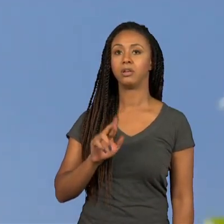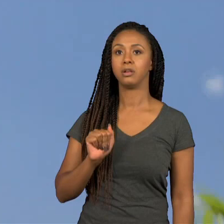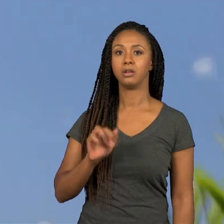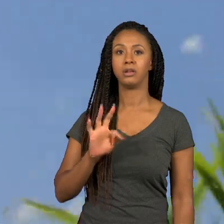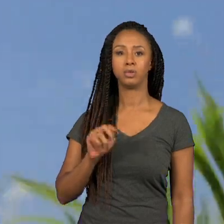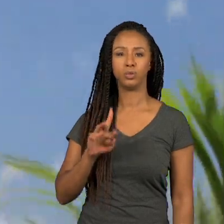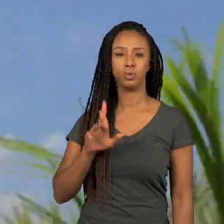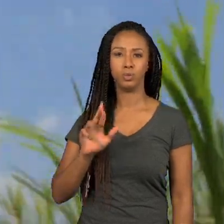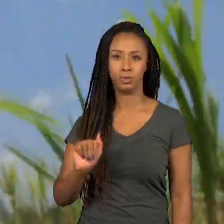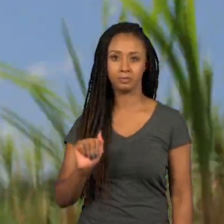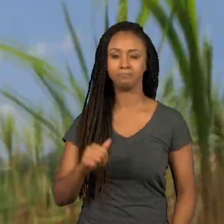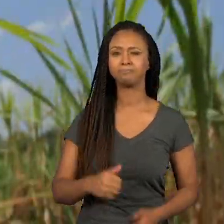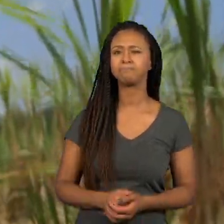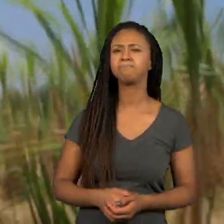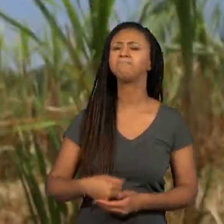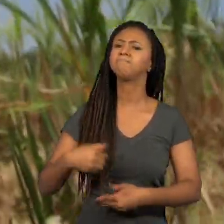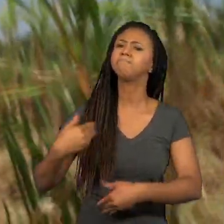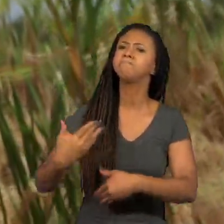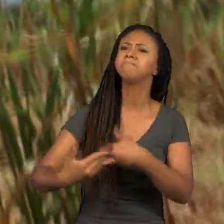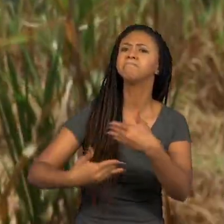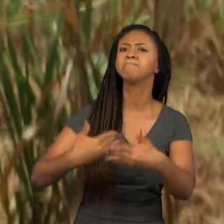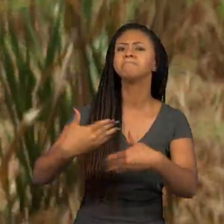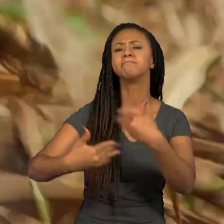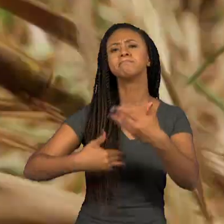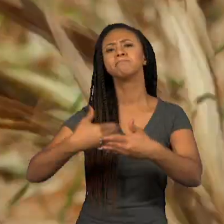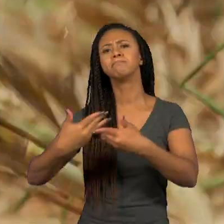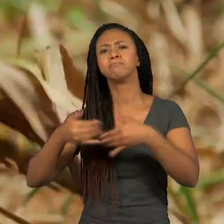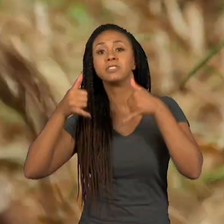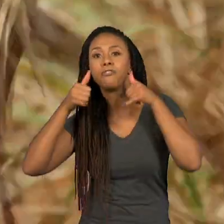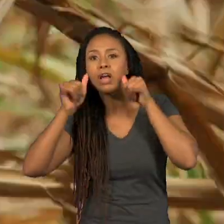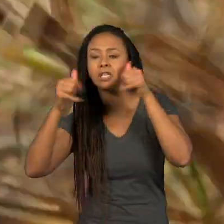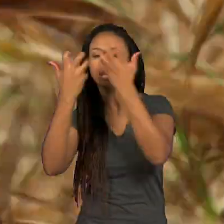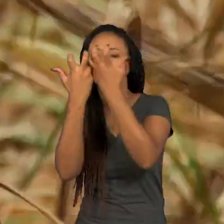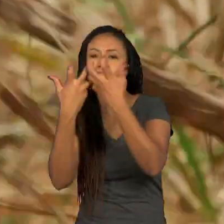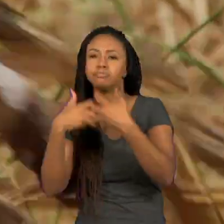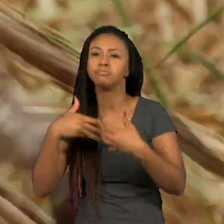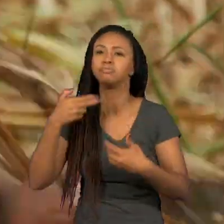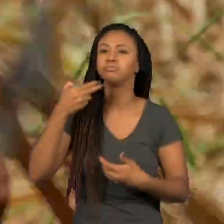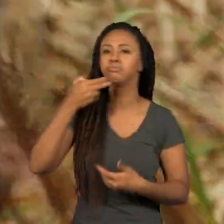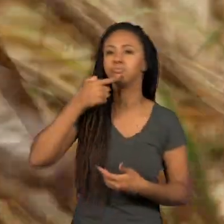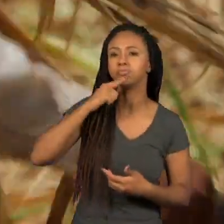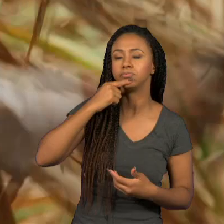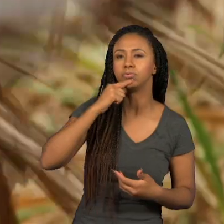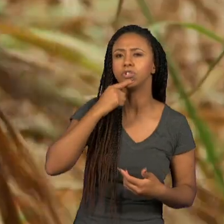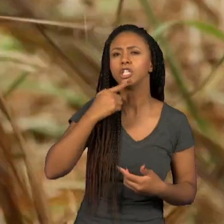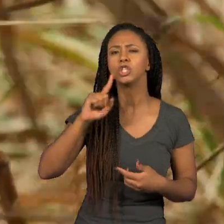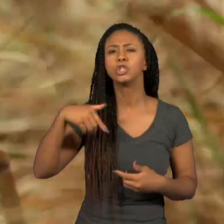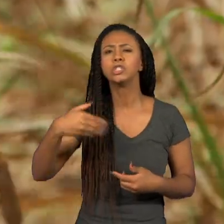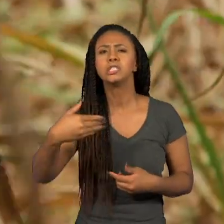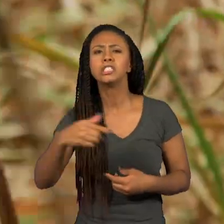"NO DIA-A-DIA DO ENGENHO, TODA A SEMANA, DURANTE, 'SAIU UM NOVO